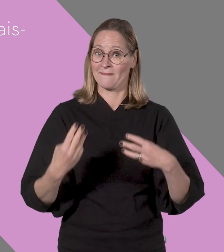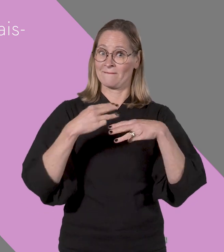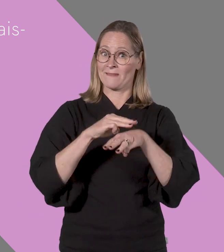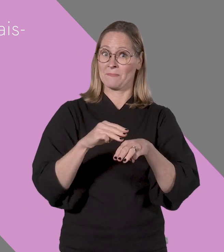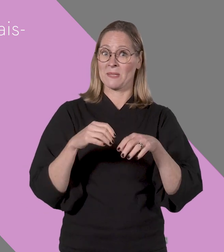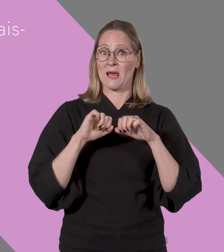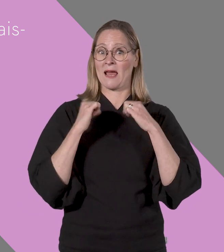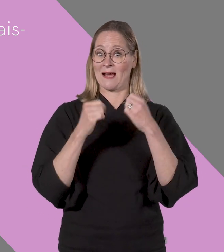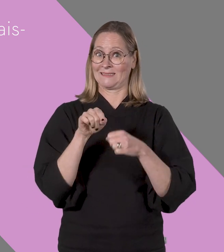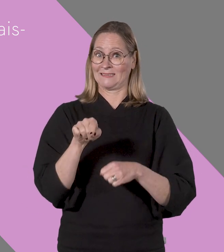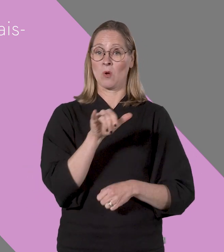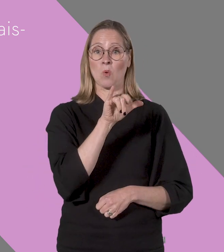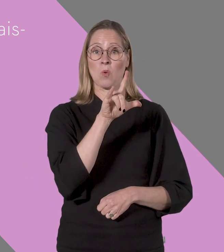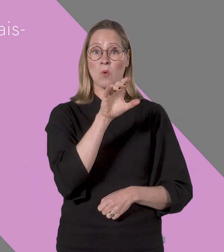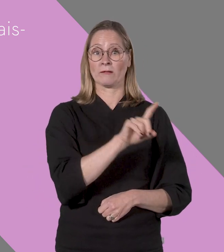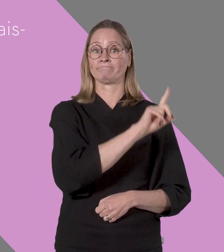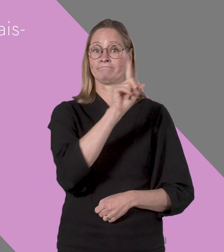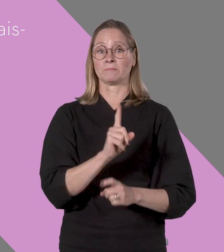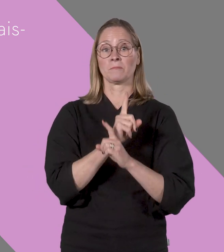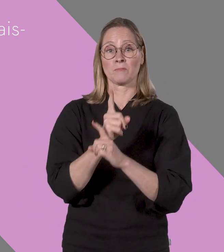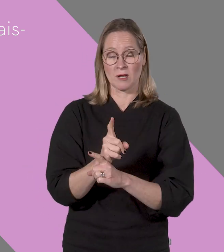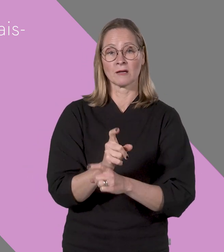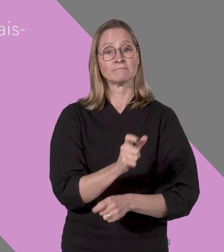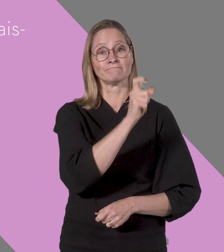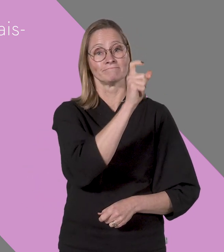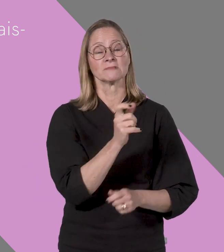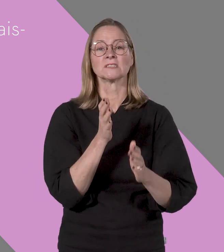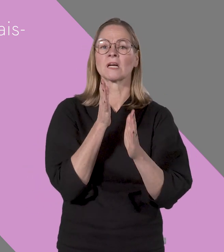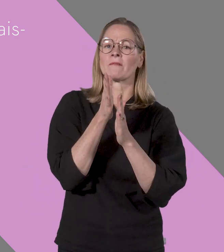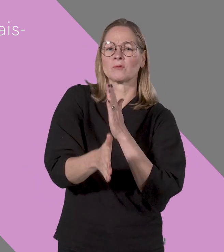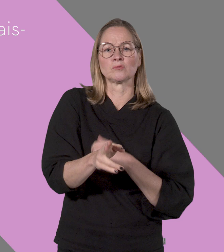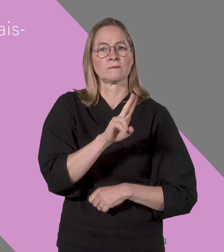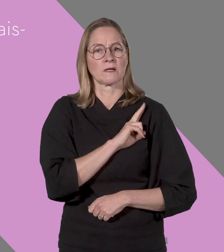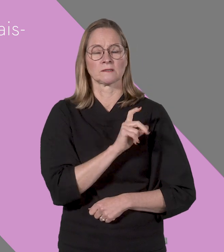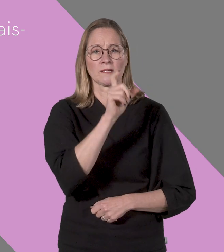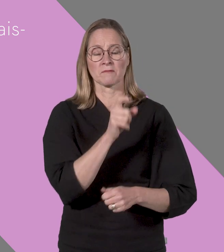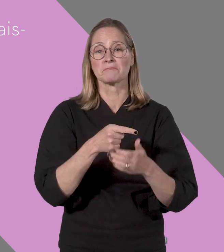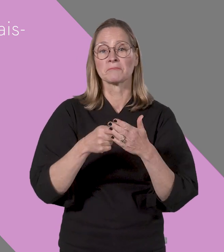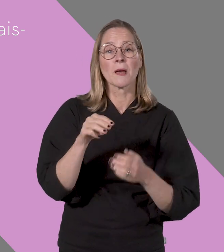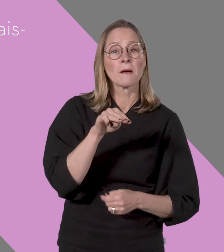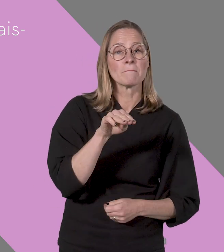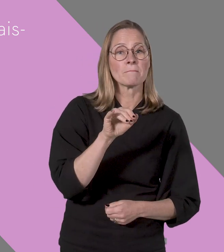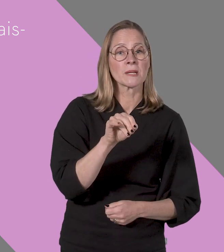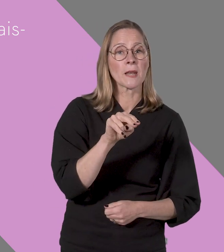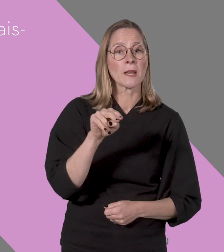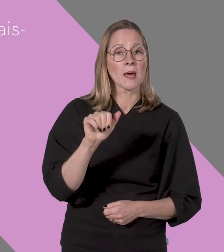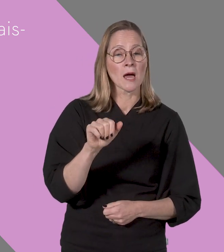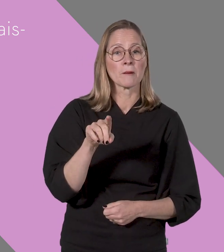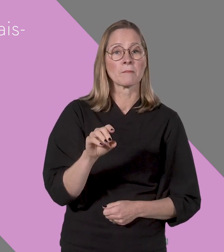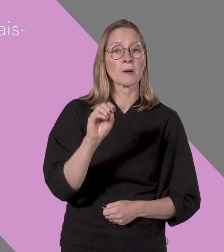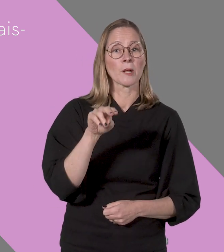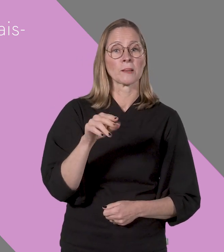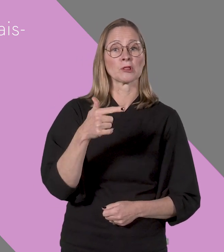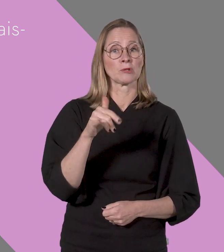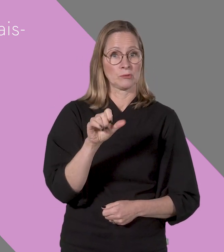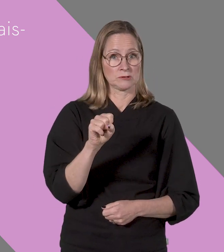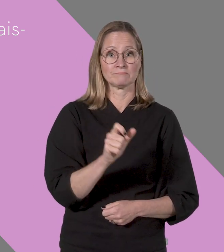Yleltä webinaariin osallistui saavutettavuusvastaava Minna Pöntys, -